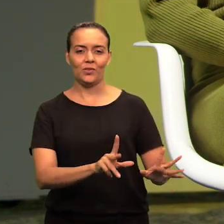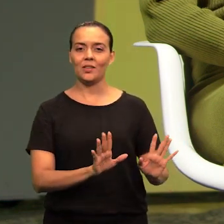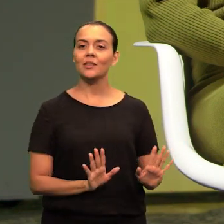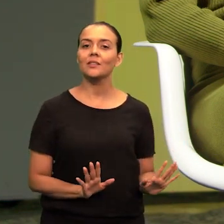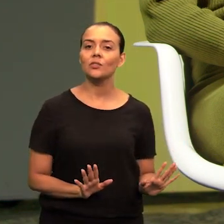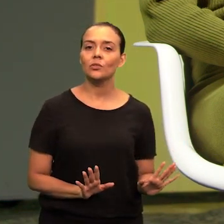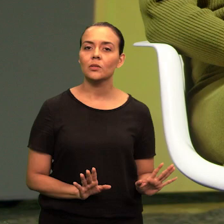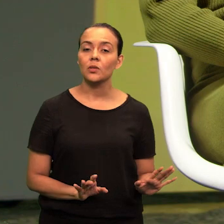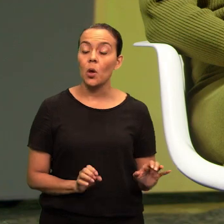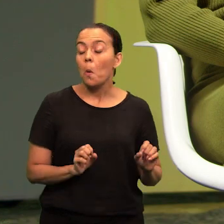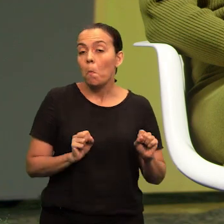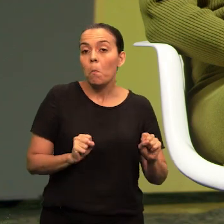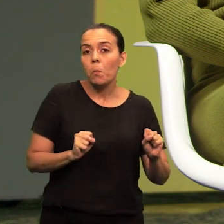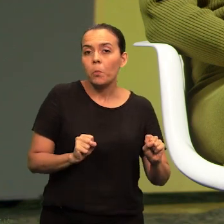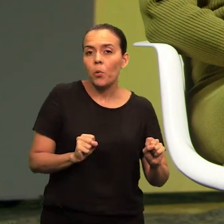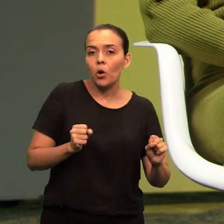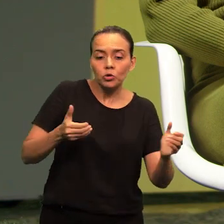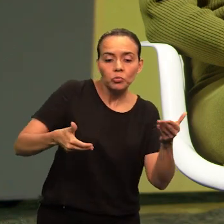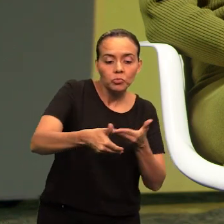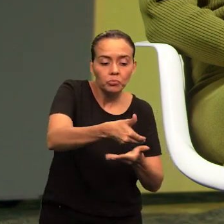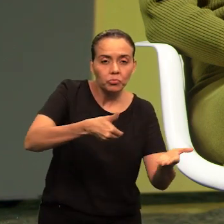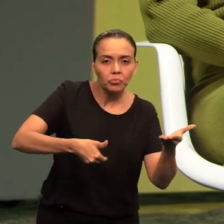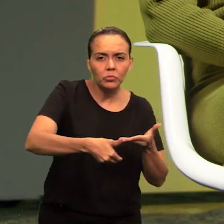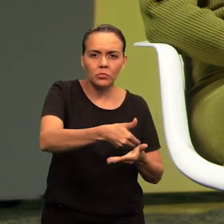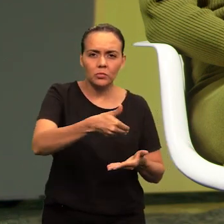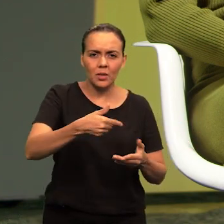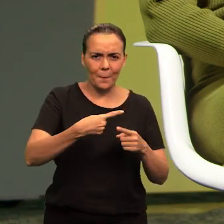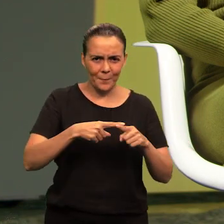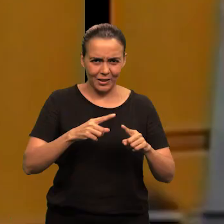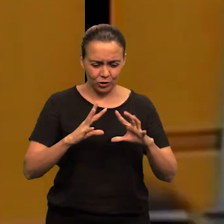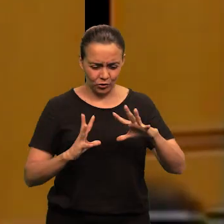mas nenhuma delas será de validade universal.